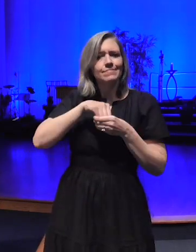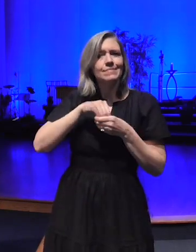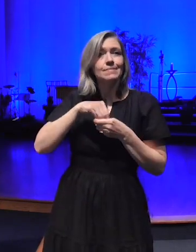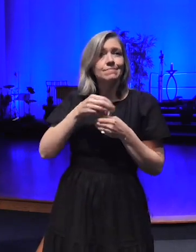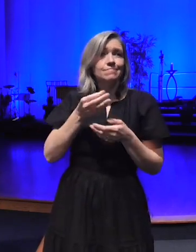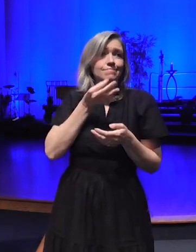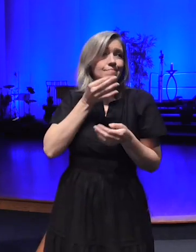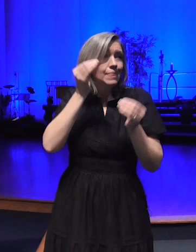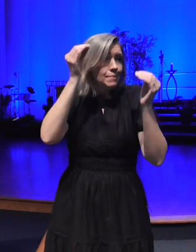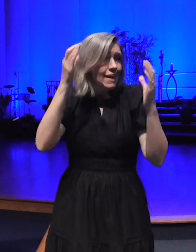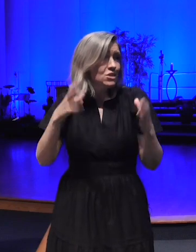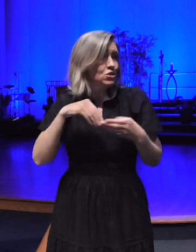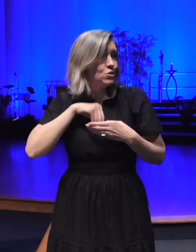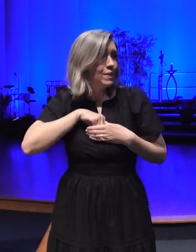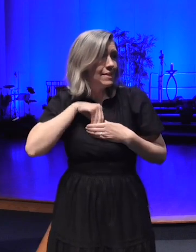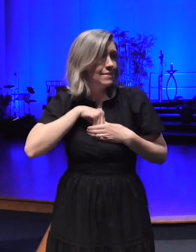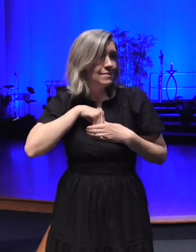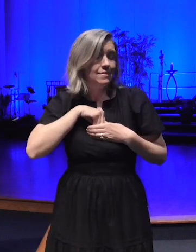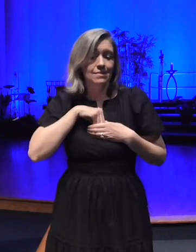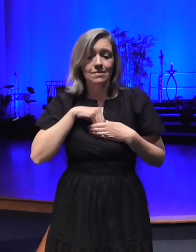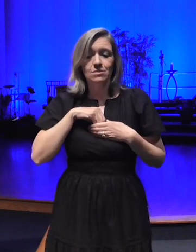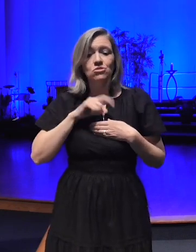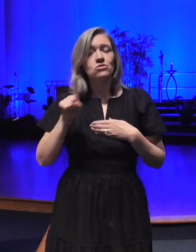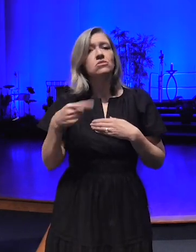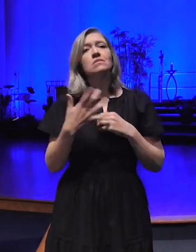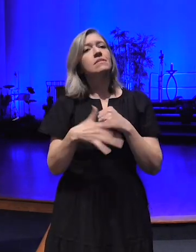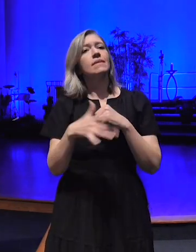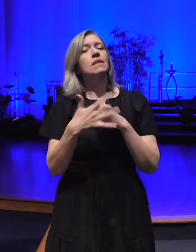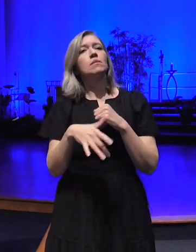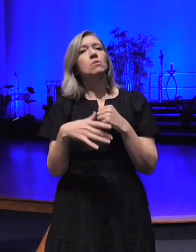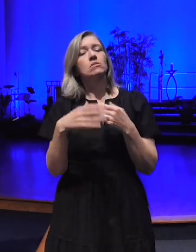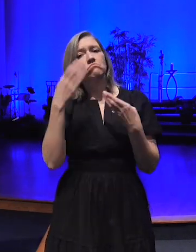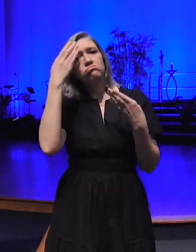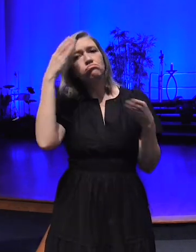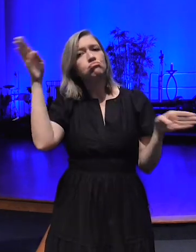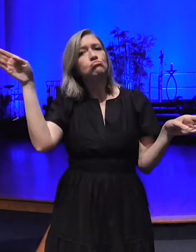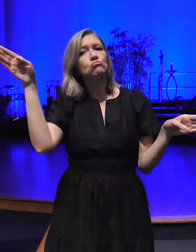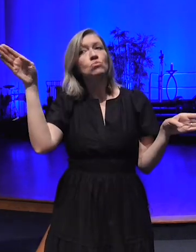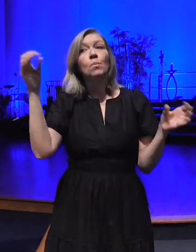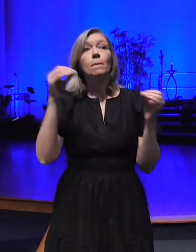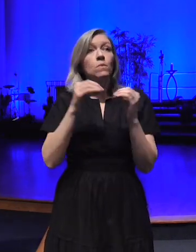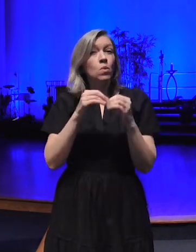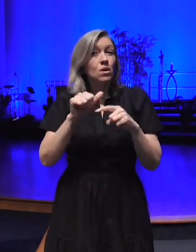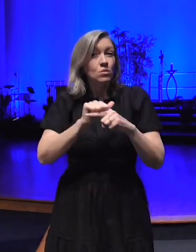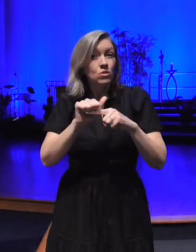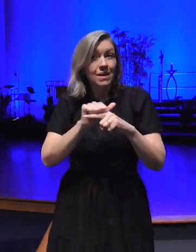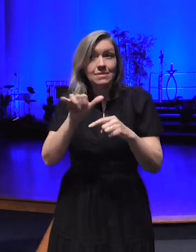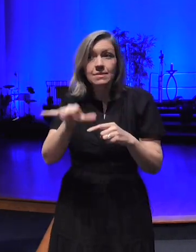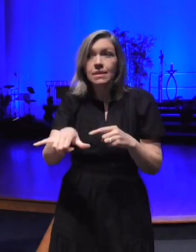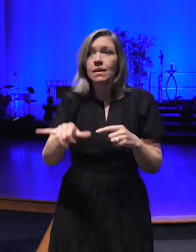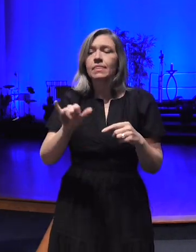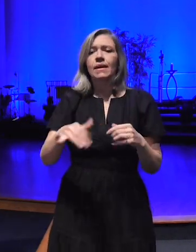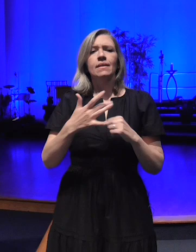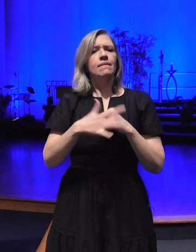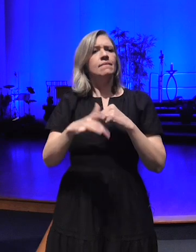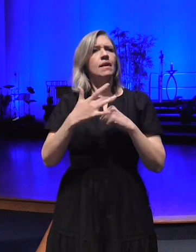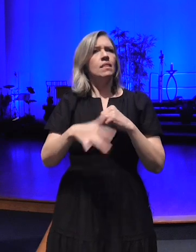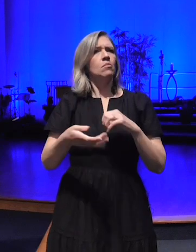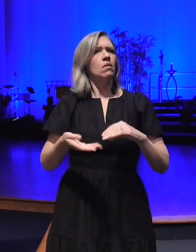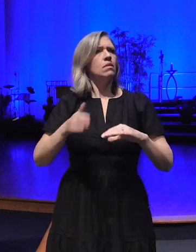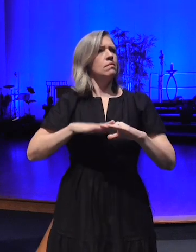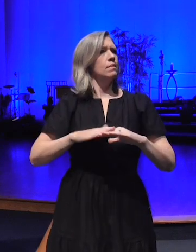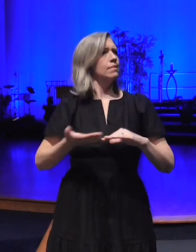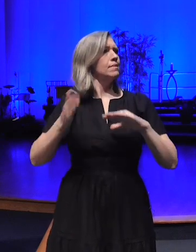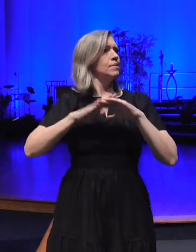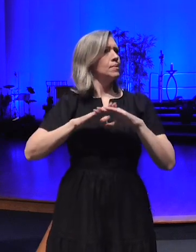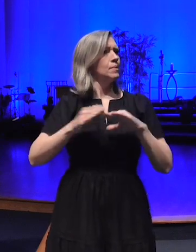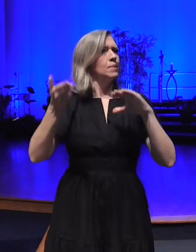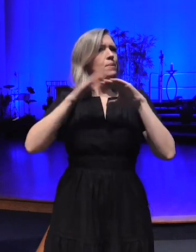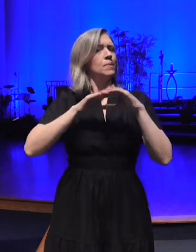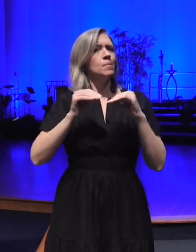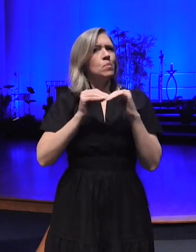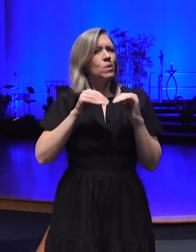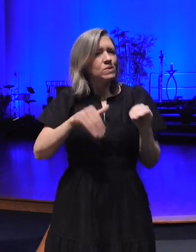y estamos disponibles y cuanto más hacemos, esa disponibilidad permite que esa Revelación celular